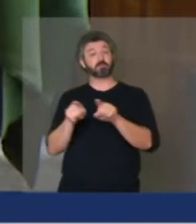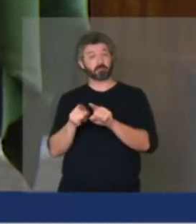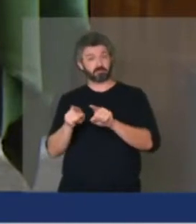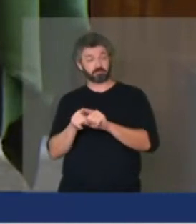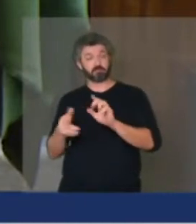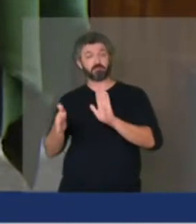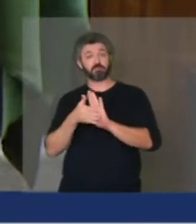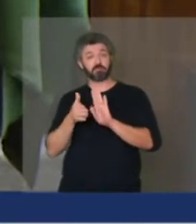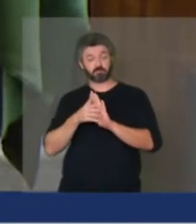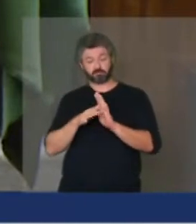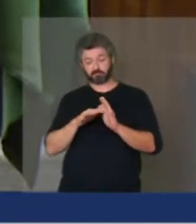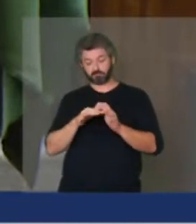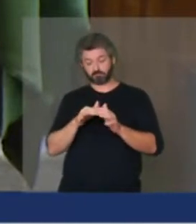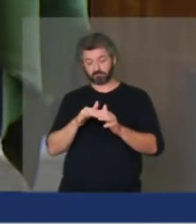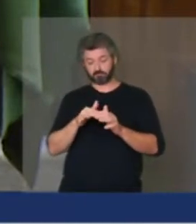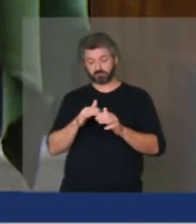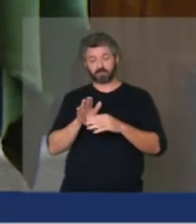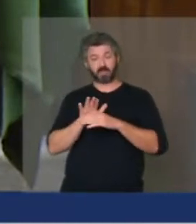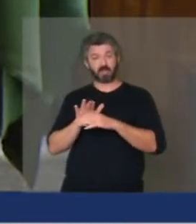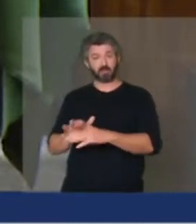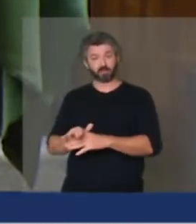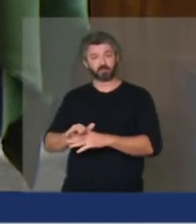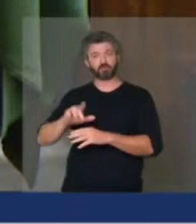AS DESIGUALDADES QUE EXISTEM ENTRE AS DIVERSAS LOCALIDADES DESSE BRASIL QUE TÊM COMO